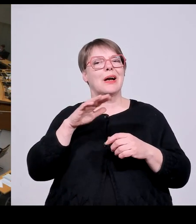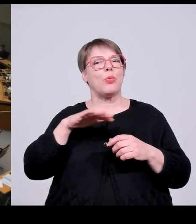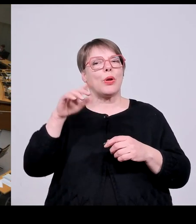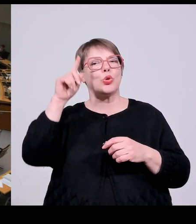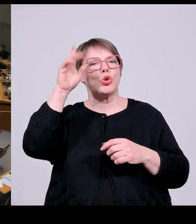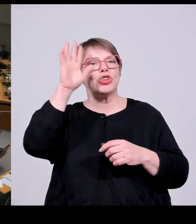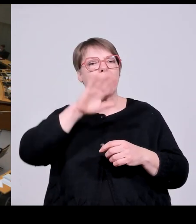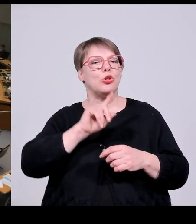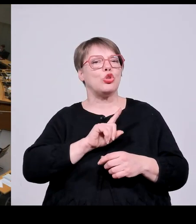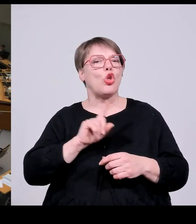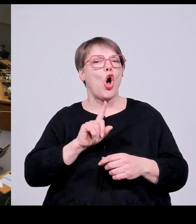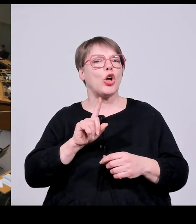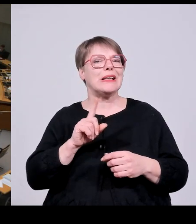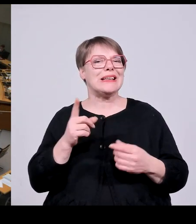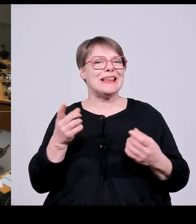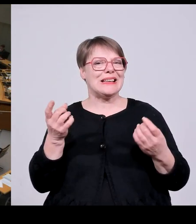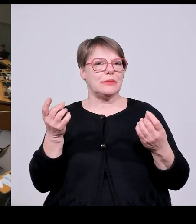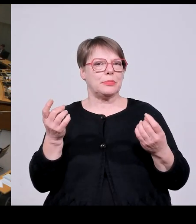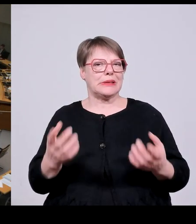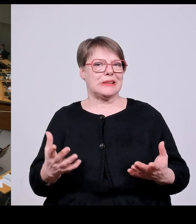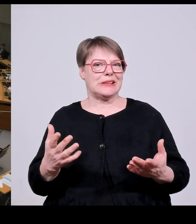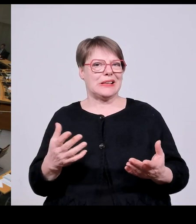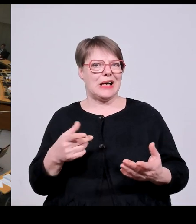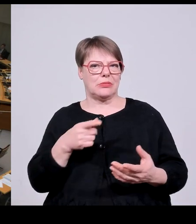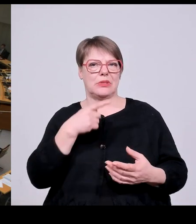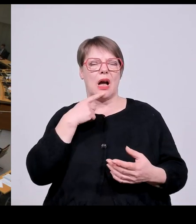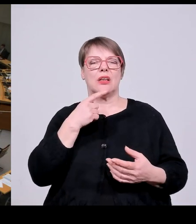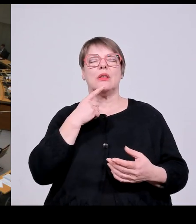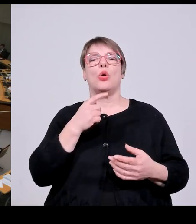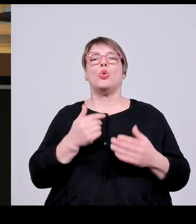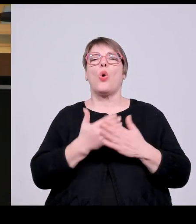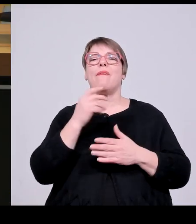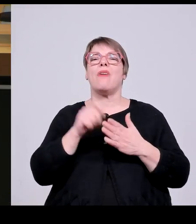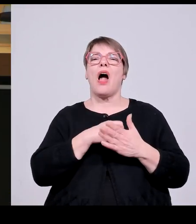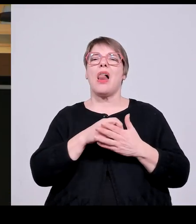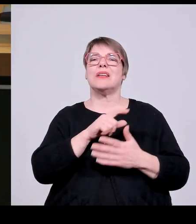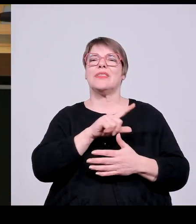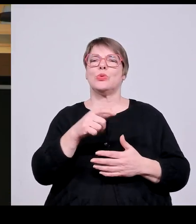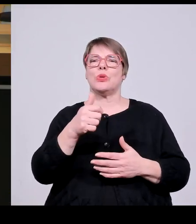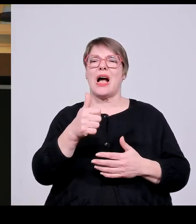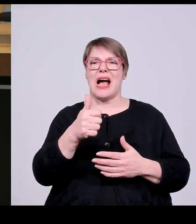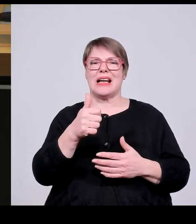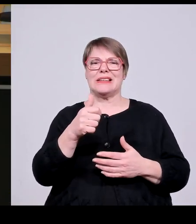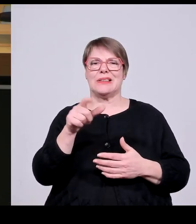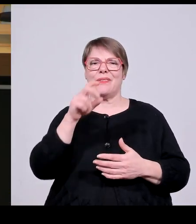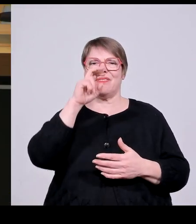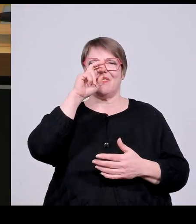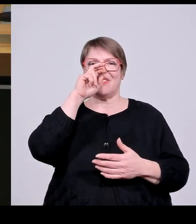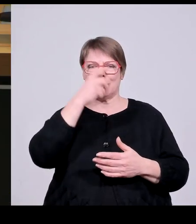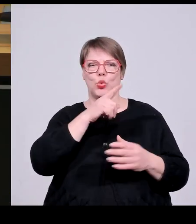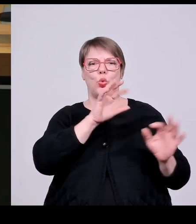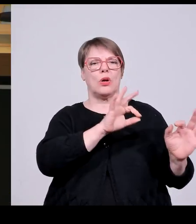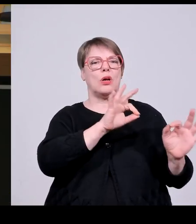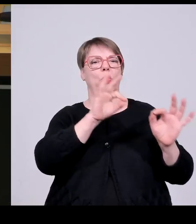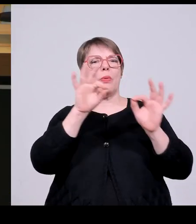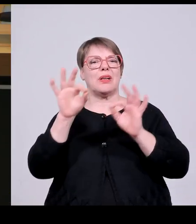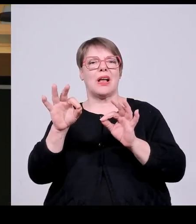welche Herausforderungen wir besprochen haben. Allein schon der Terminus: Wie gehen wir mit der Sitzung am 16.März dann um?